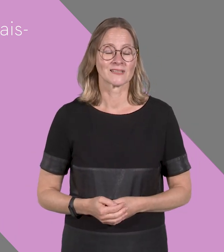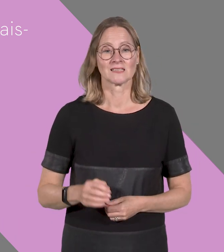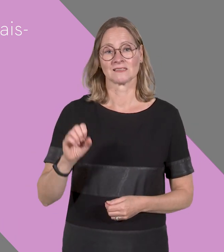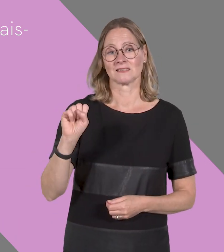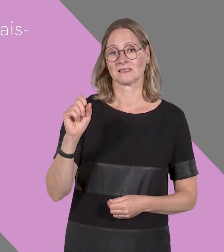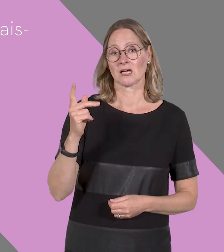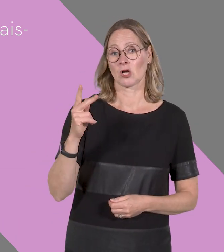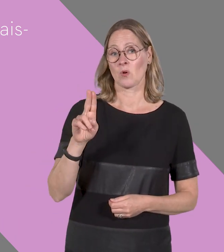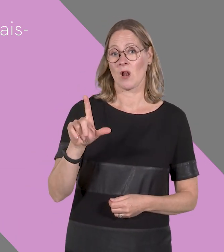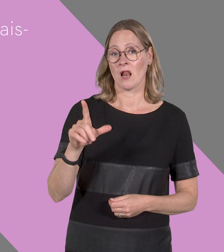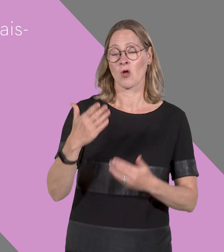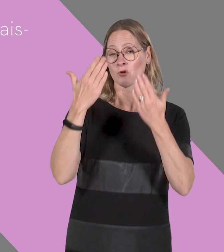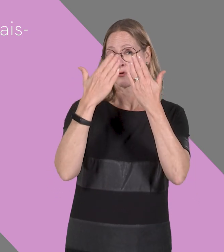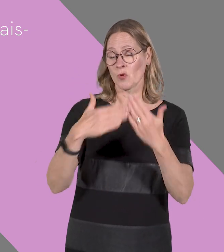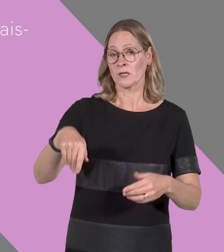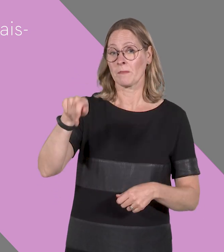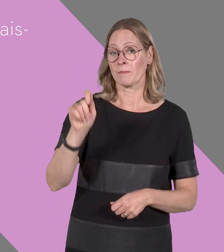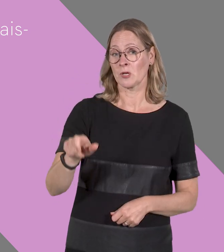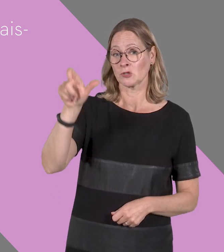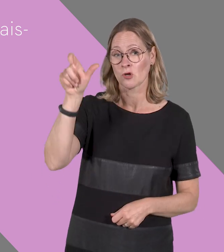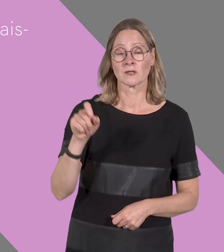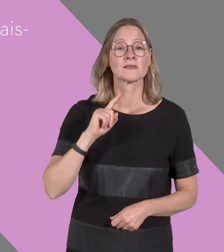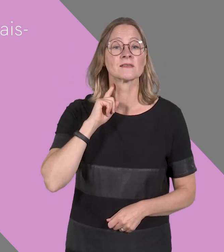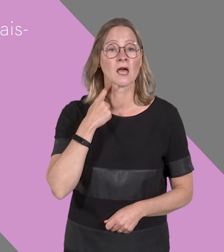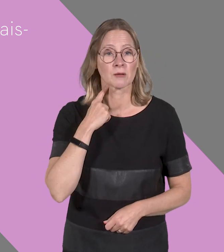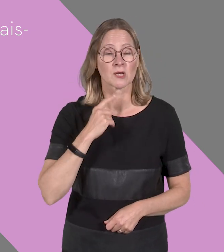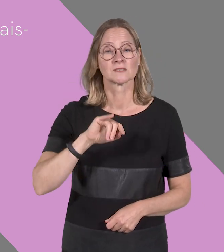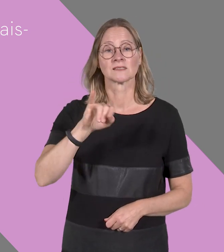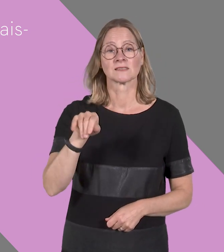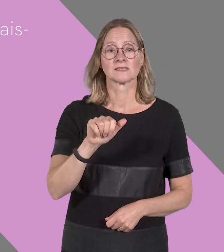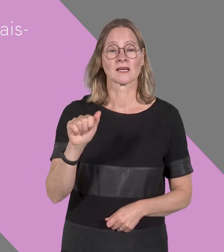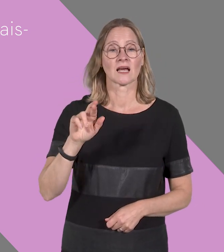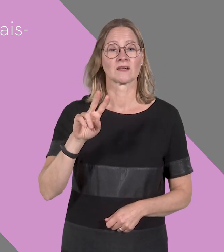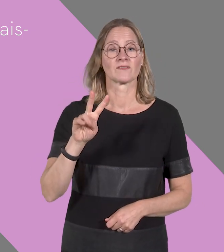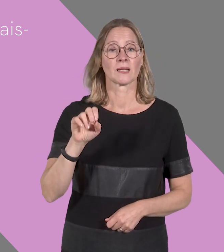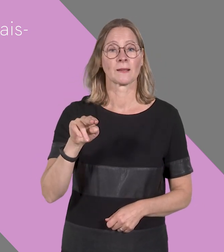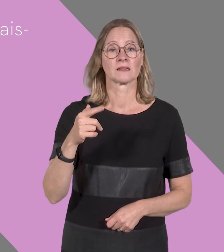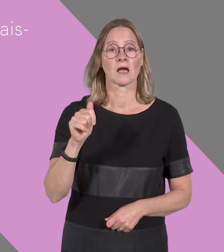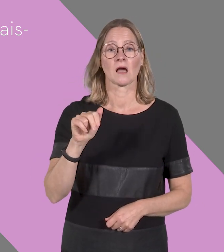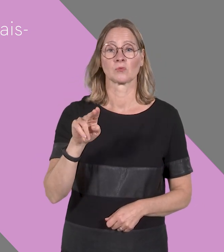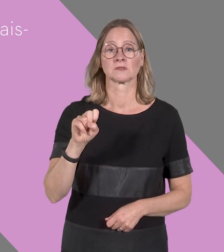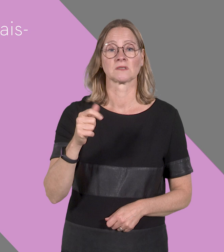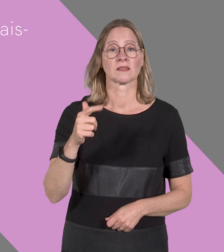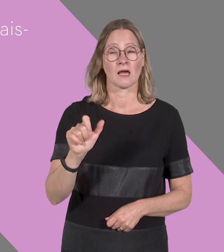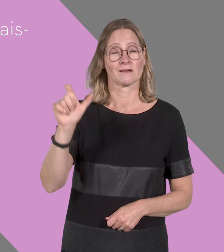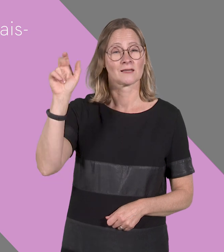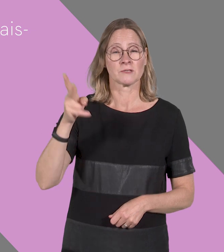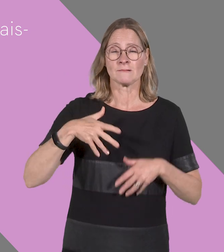n kunniapuheenjohtaja Jarmo Järventausta -